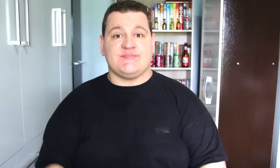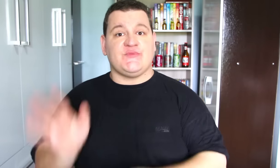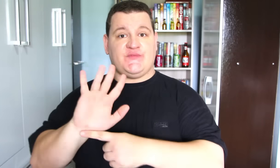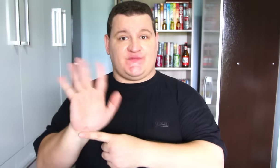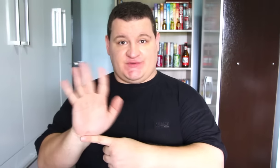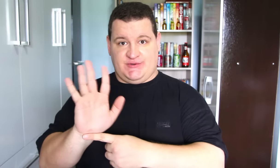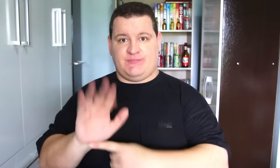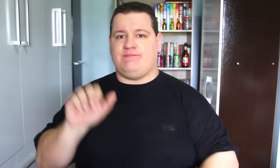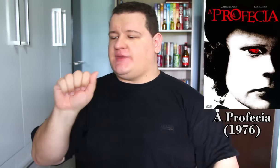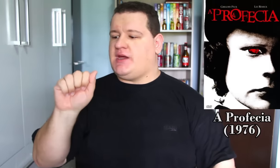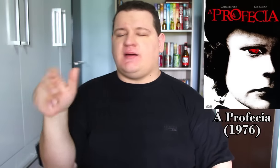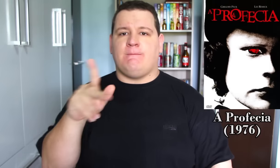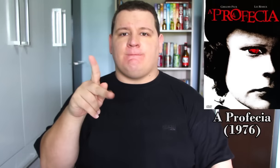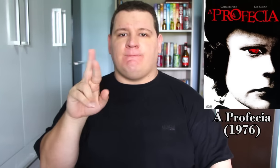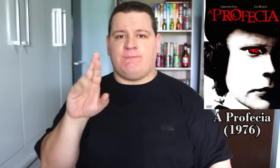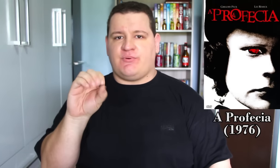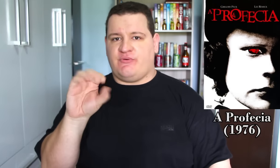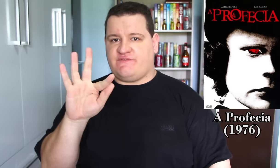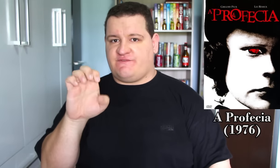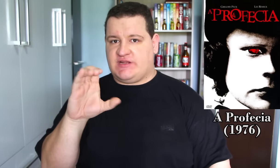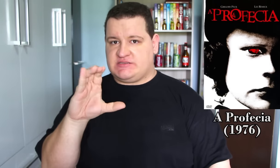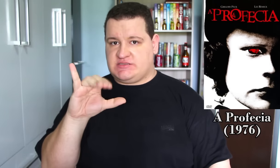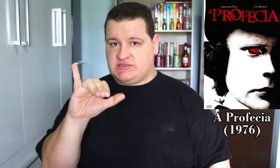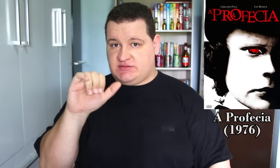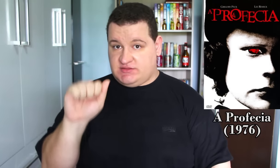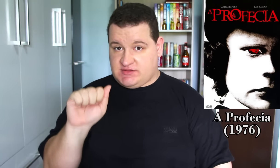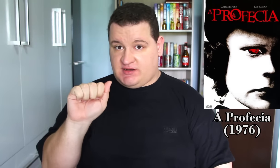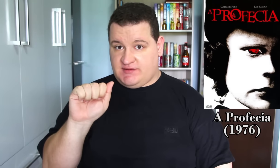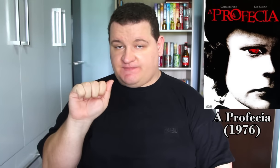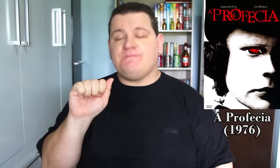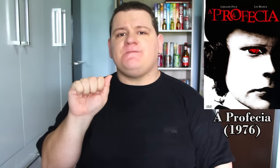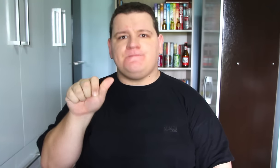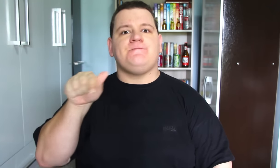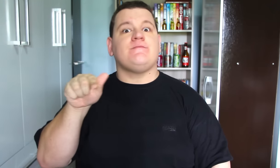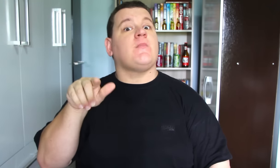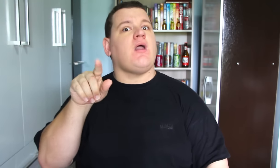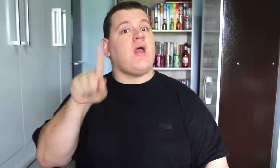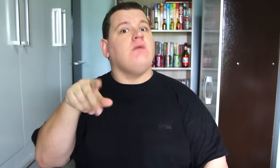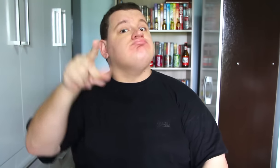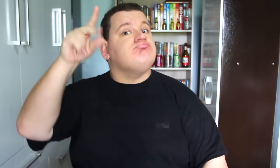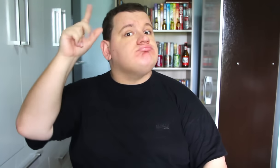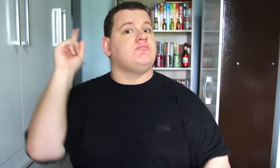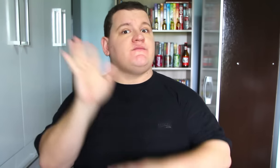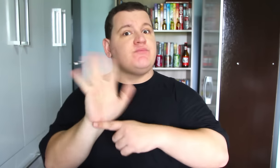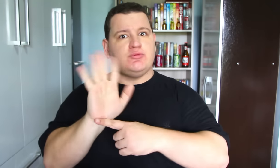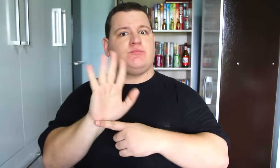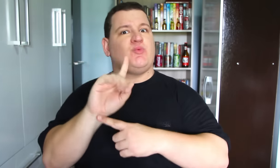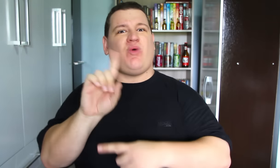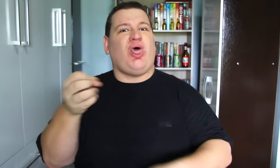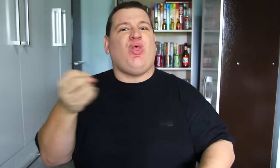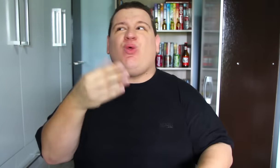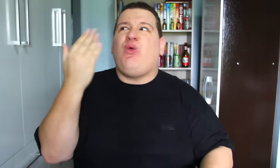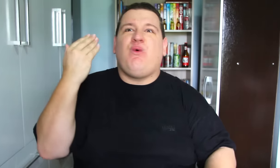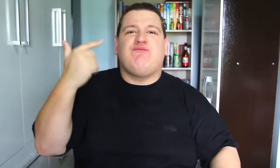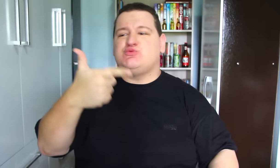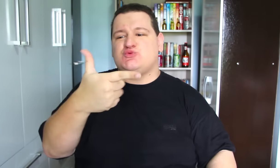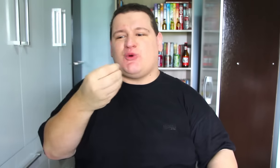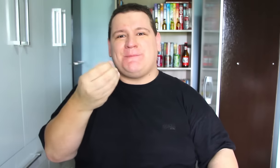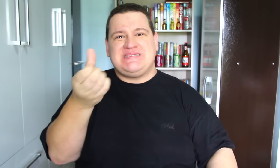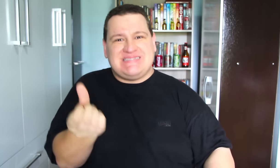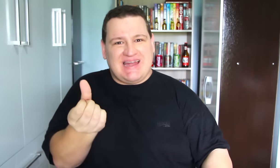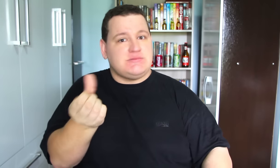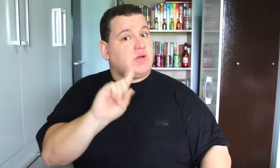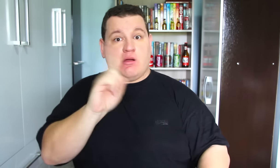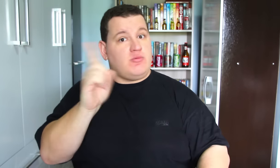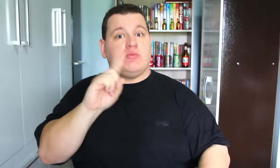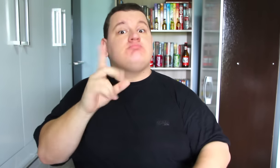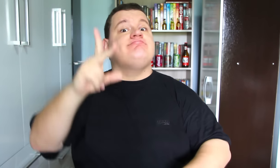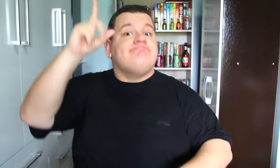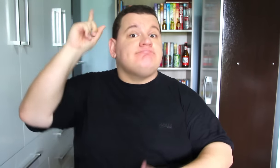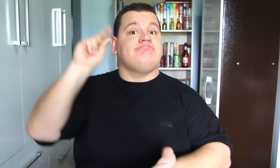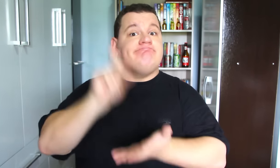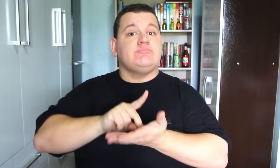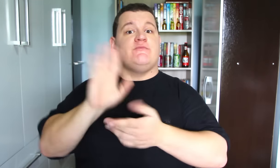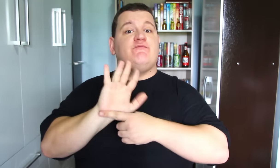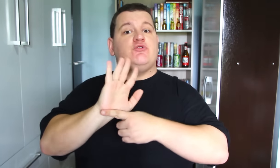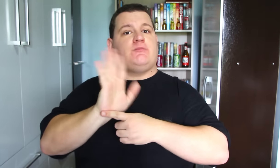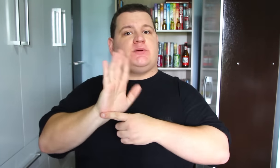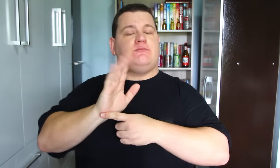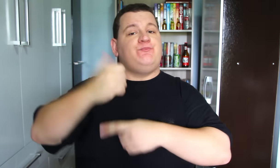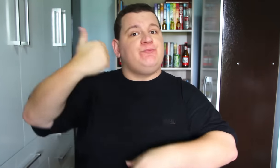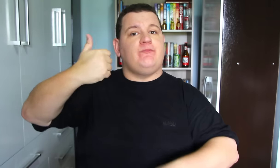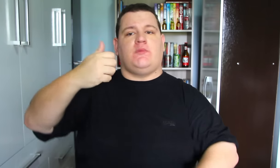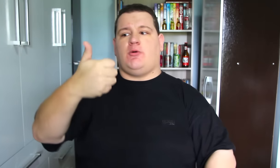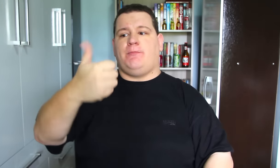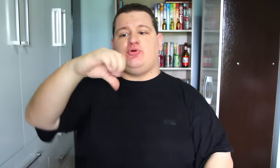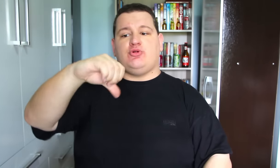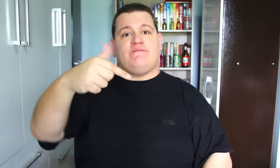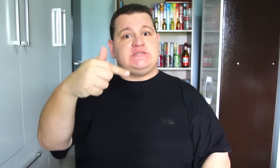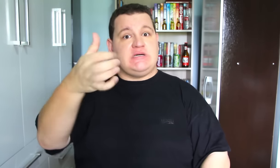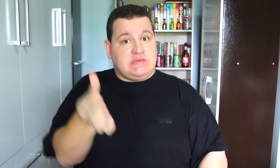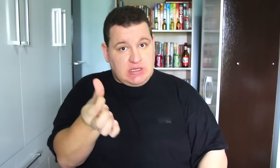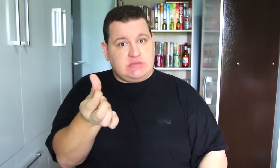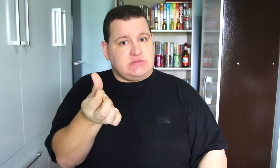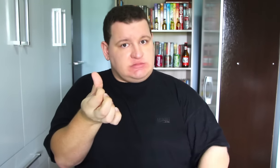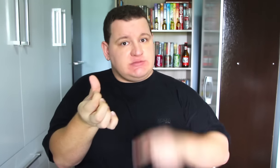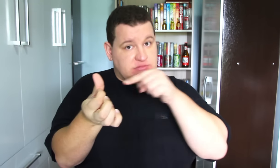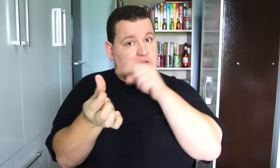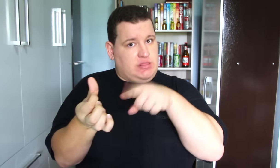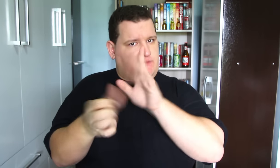O filme "A Profecia", é aquele clássico de 1976, não é aquele recente de 2006.